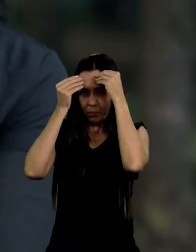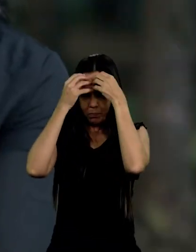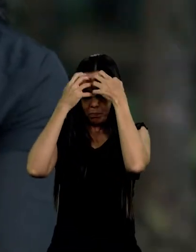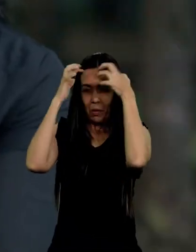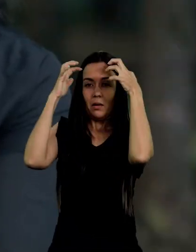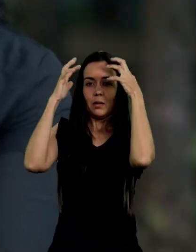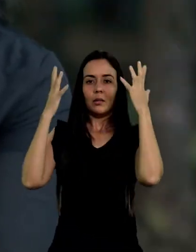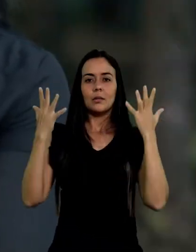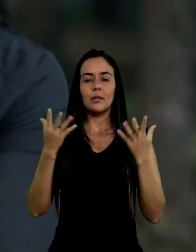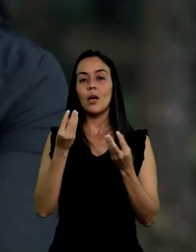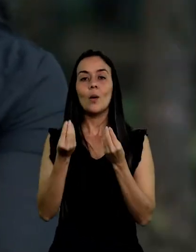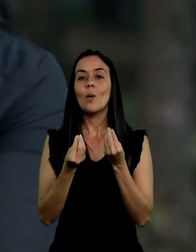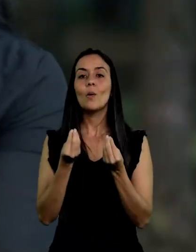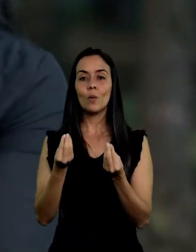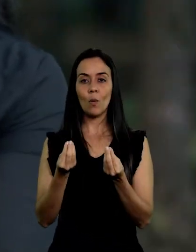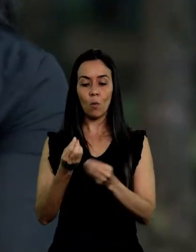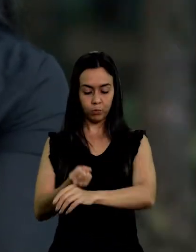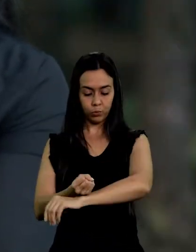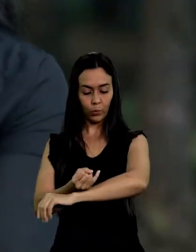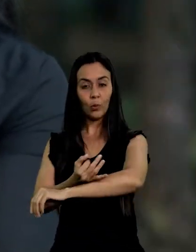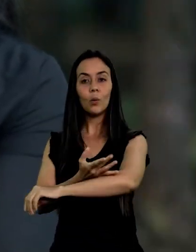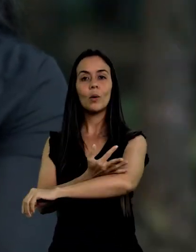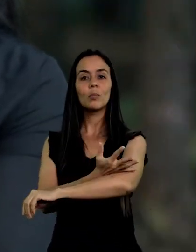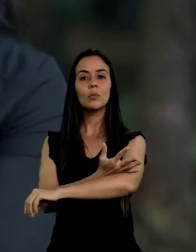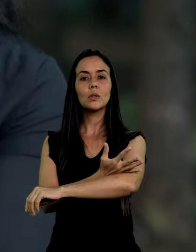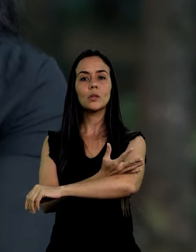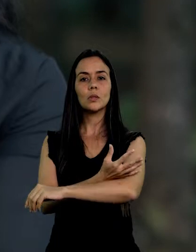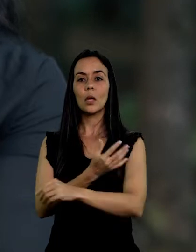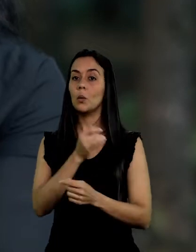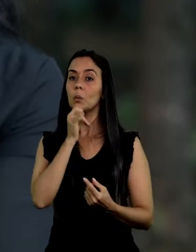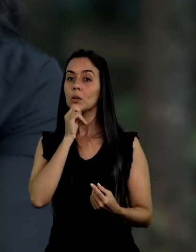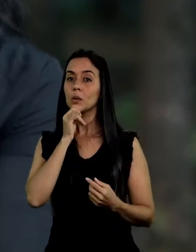reagir com emoções que levam a ansiedade